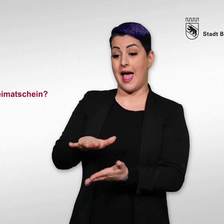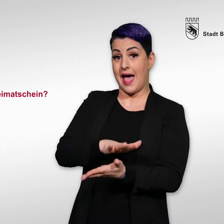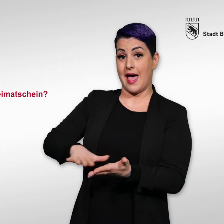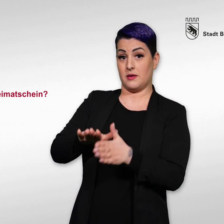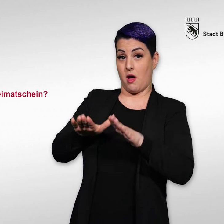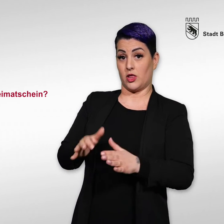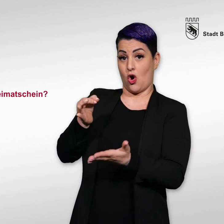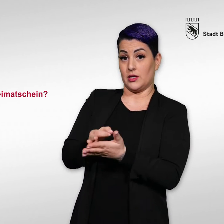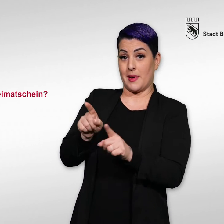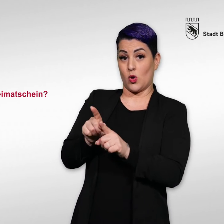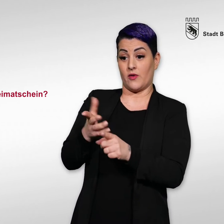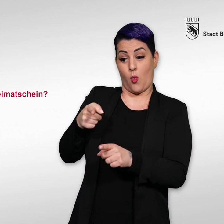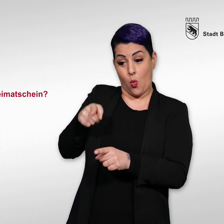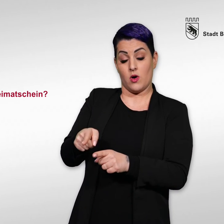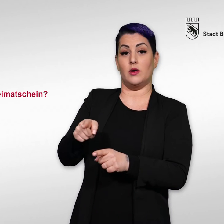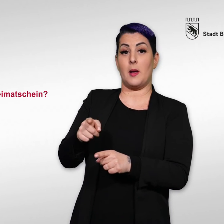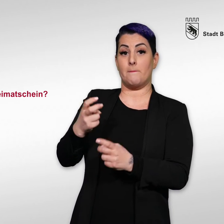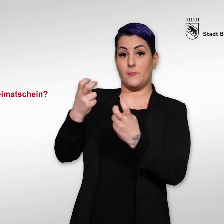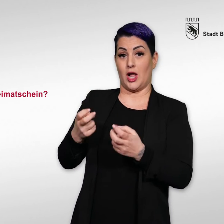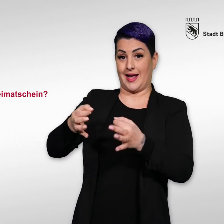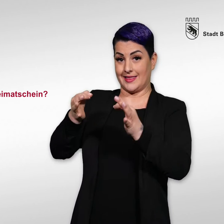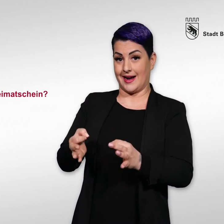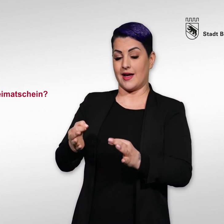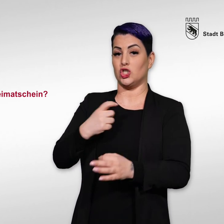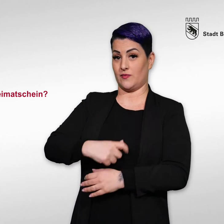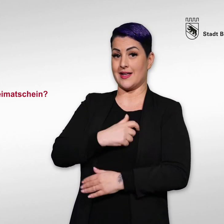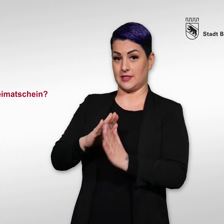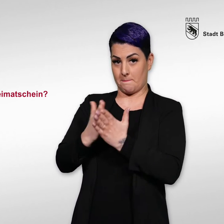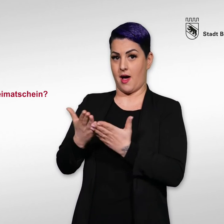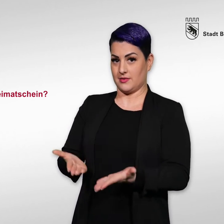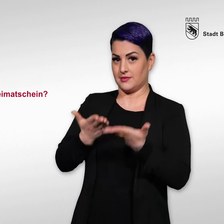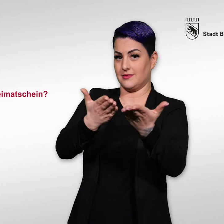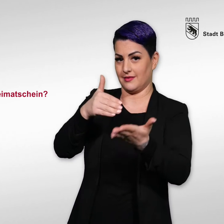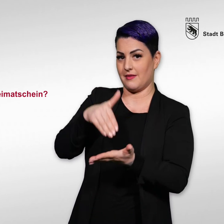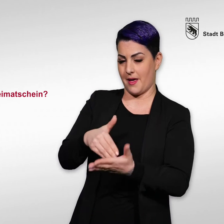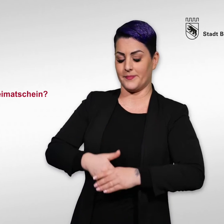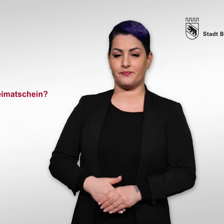Der Heimatort ist jene Gemeinde, in der Sie das Bürgerrecht erhalten haben.